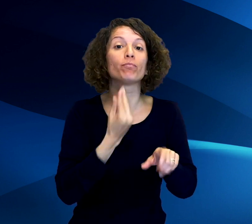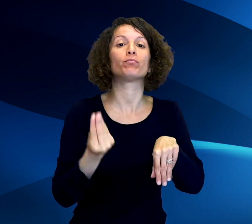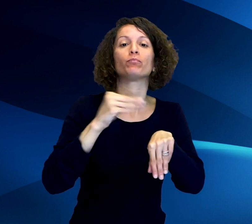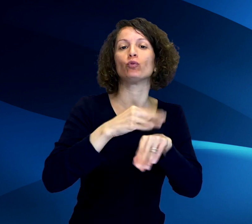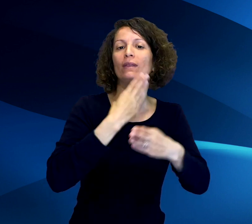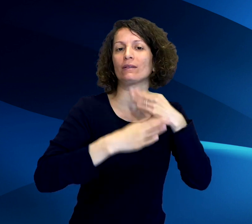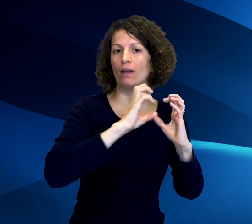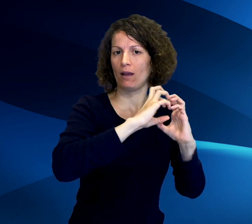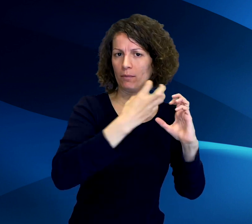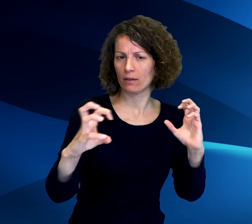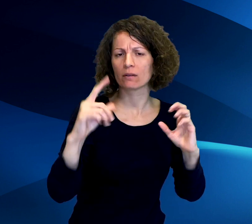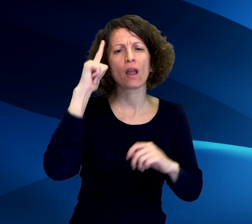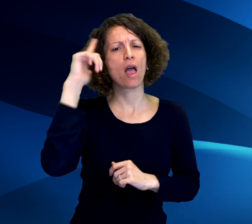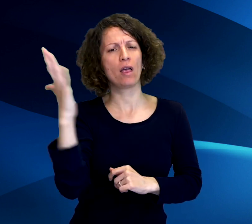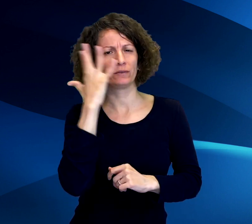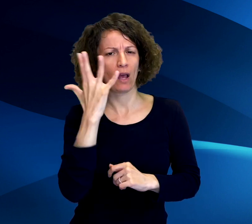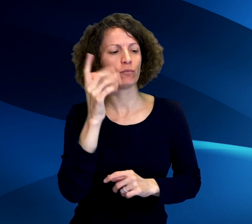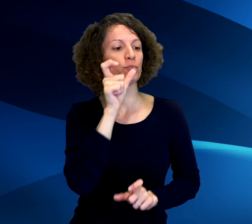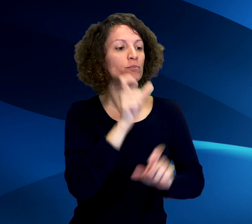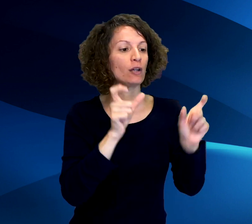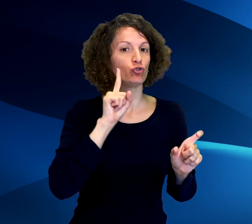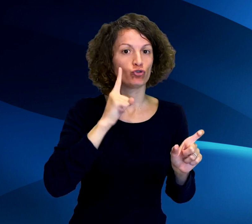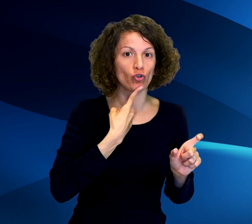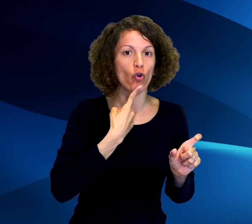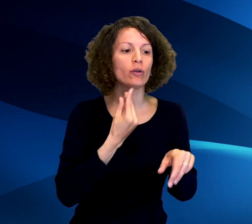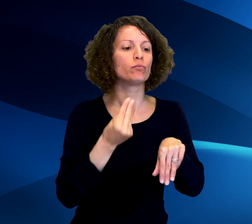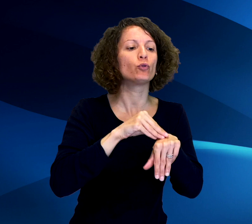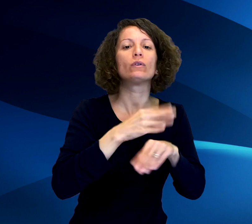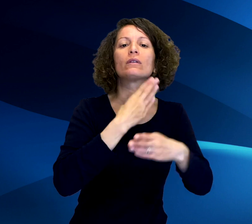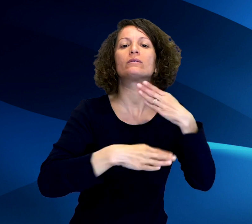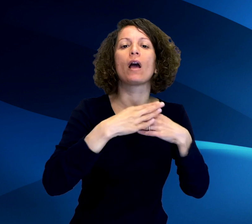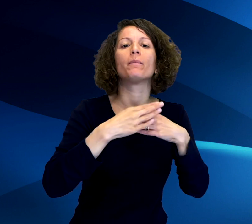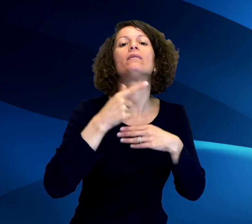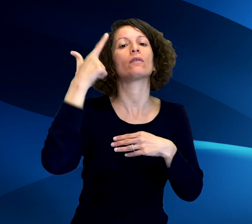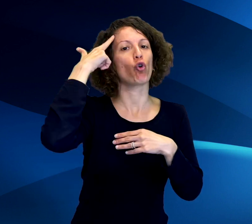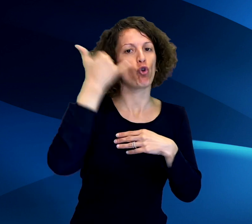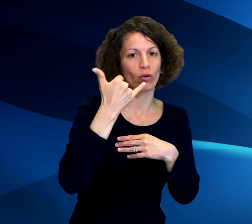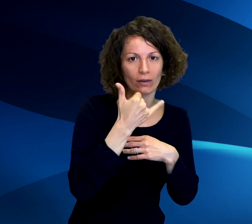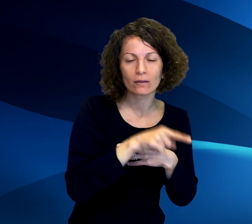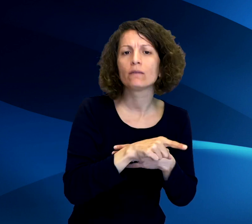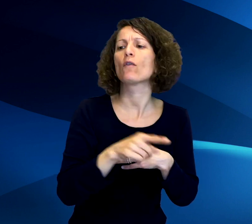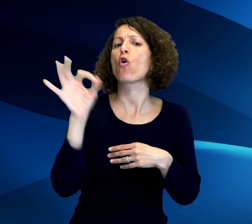e persone con altre disabilità, ad esempio persone sorde con disabilità cognitive,